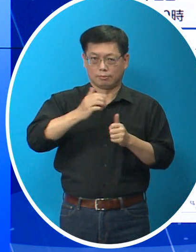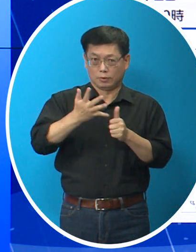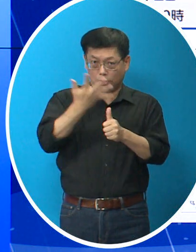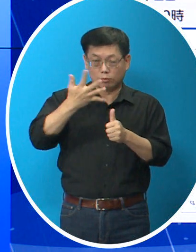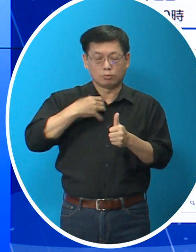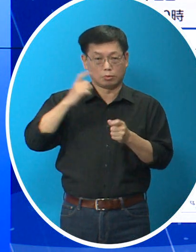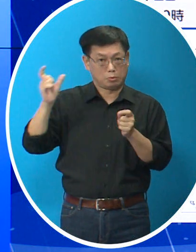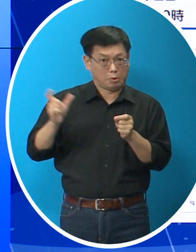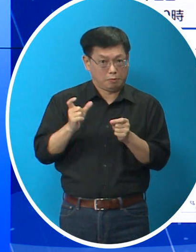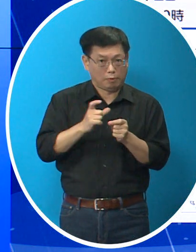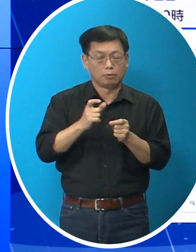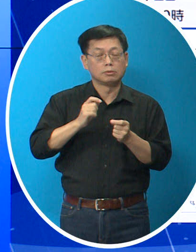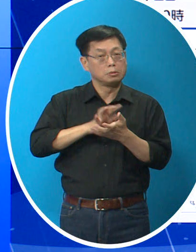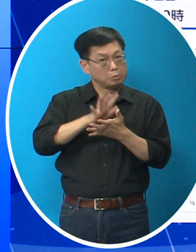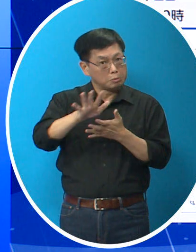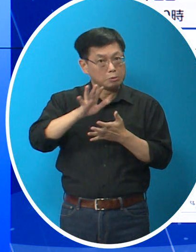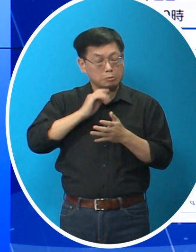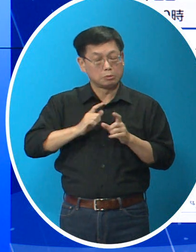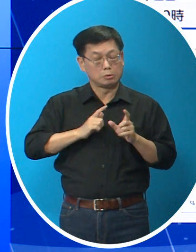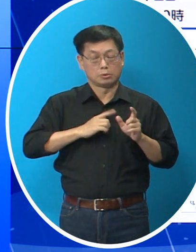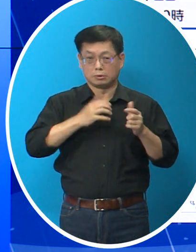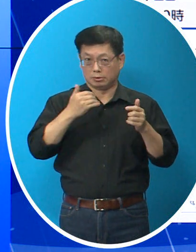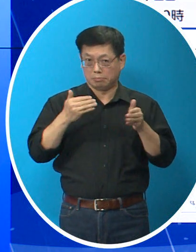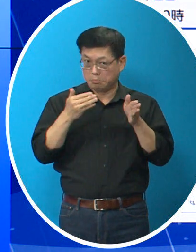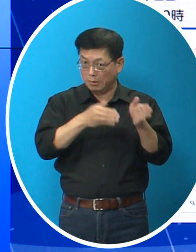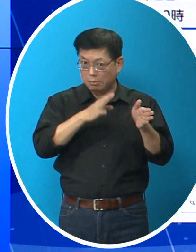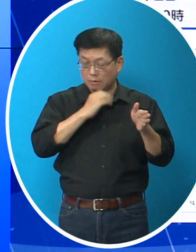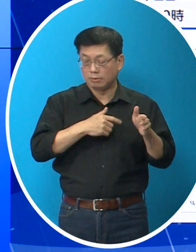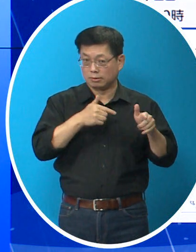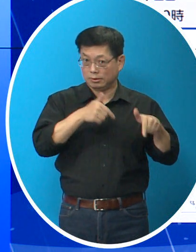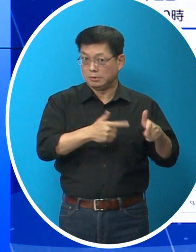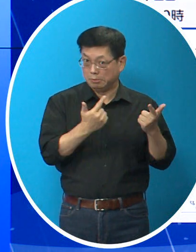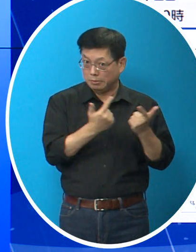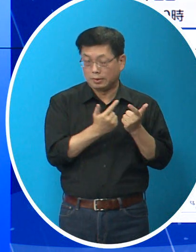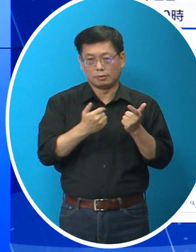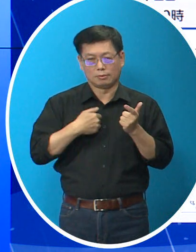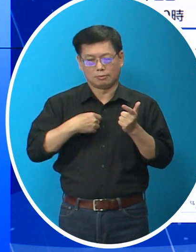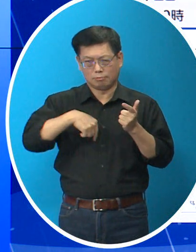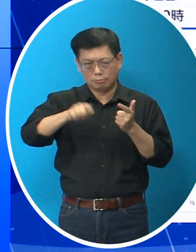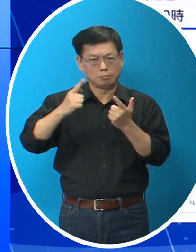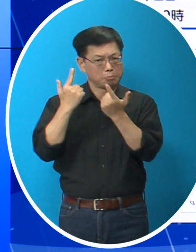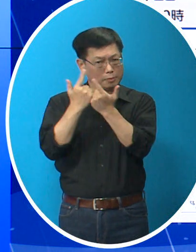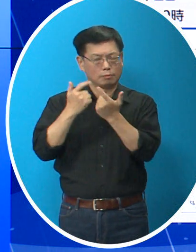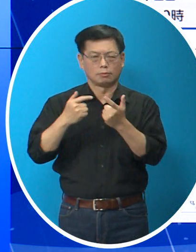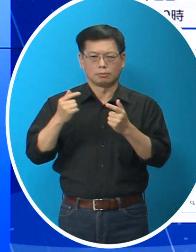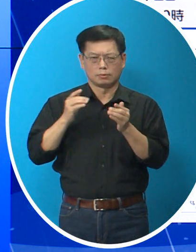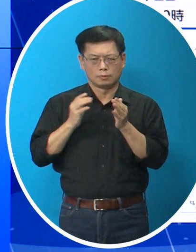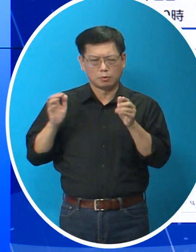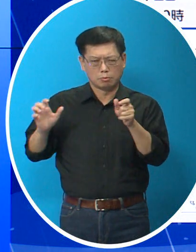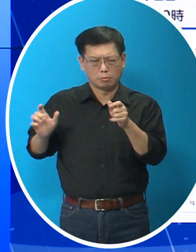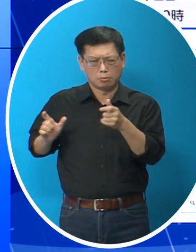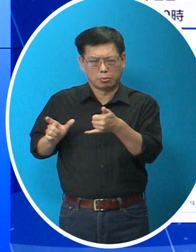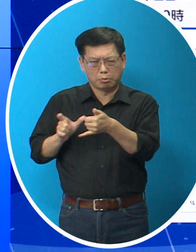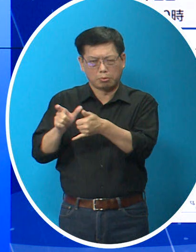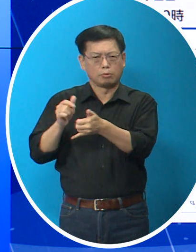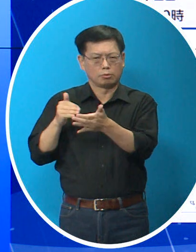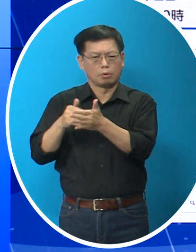不過它未來是朝西北的方向再轉北的方向 朝日本的東方海面前進 目前氣象局預估 暫時不會對台灣有什麼影響